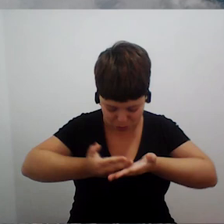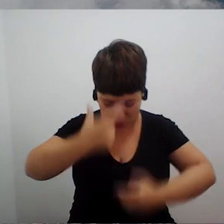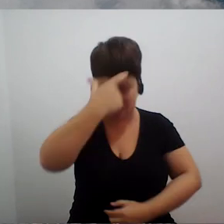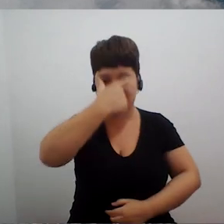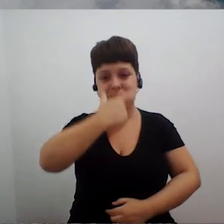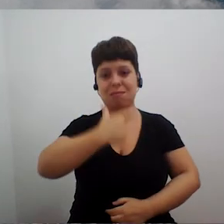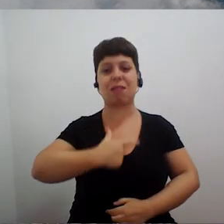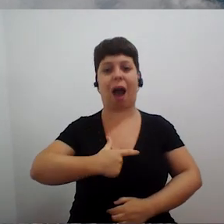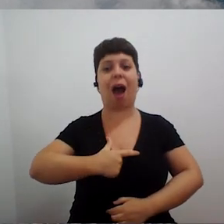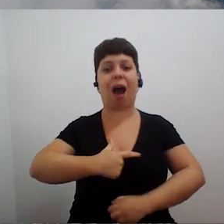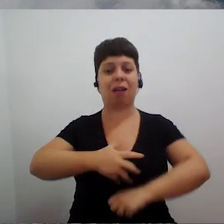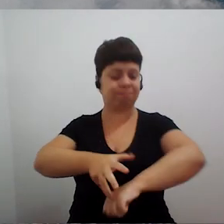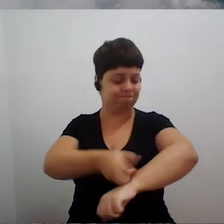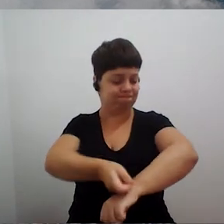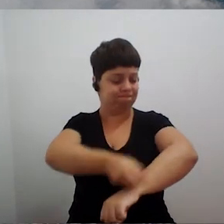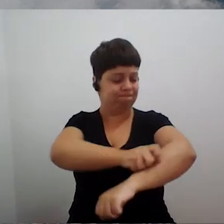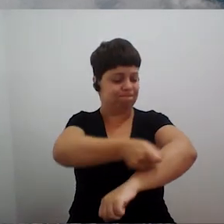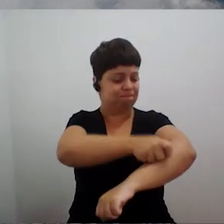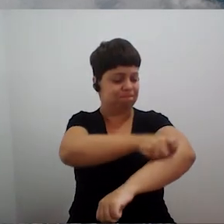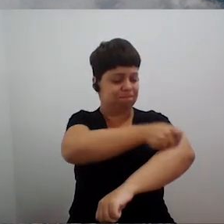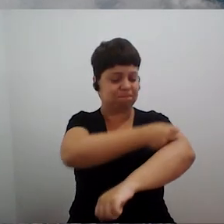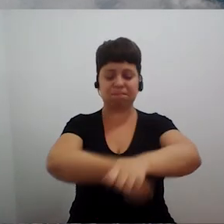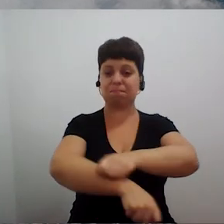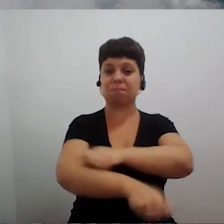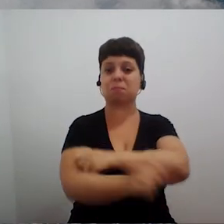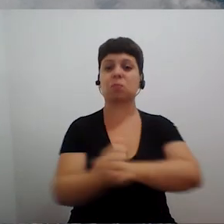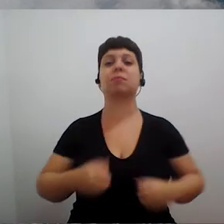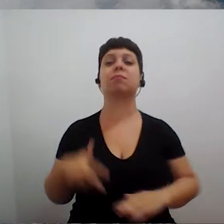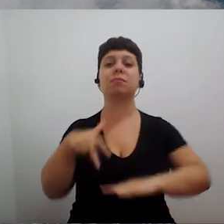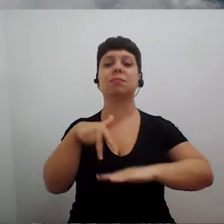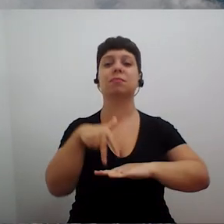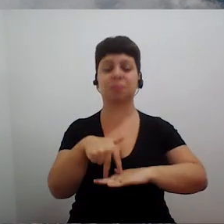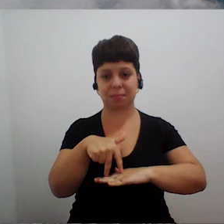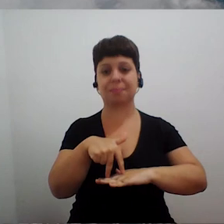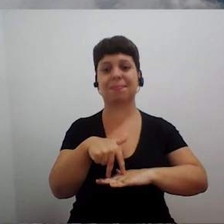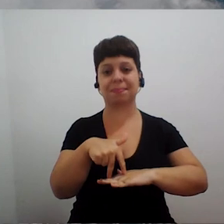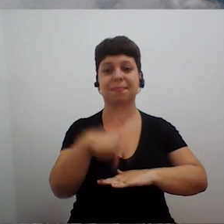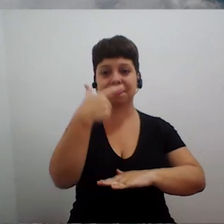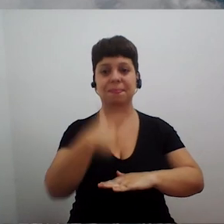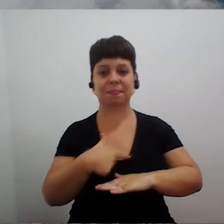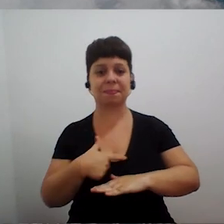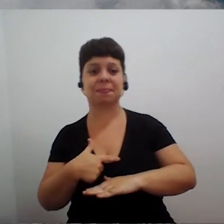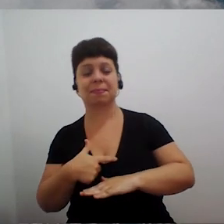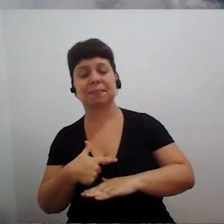Se começar em mim